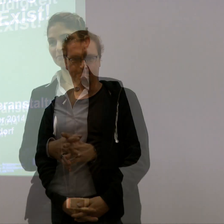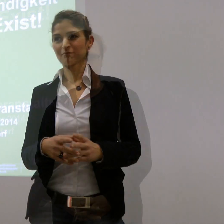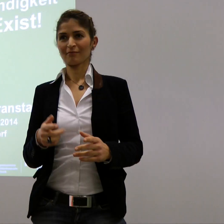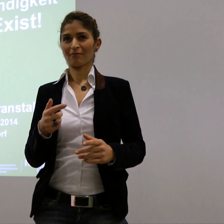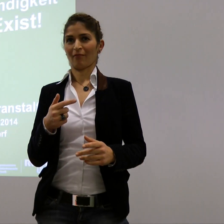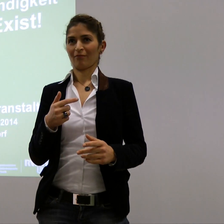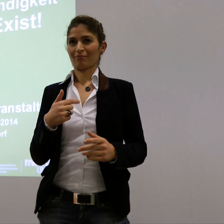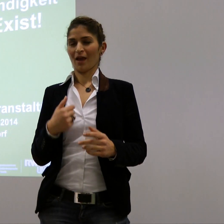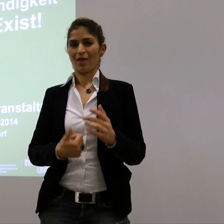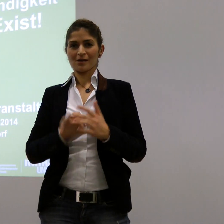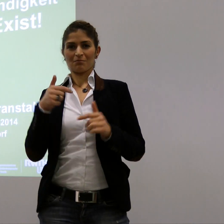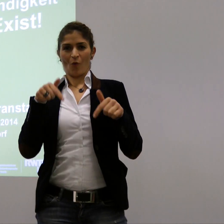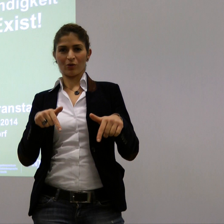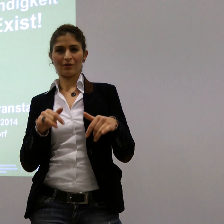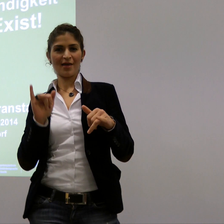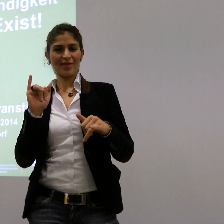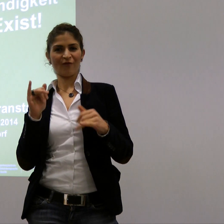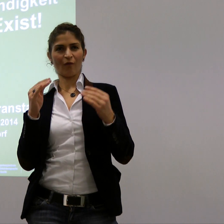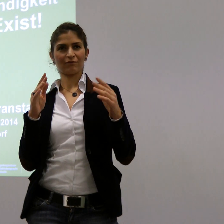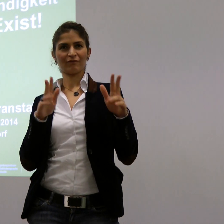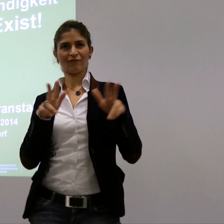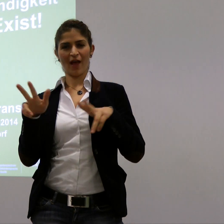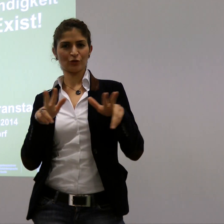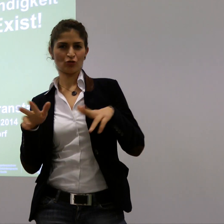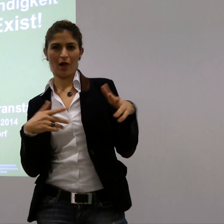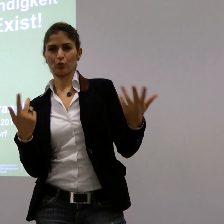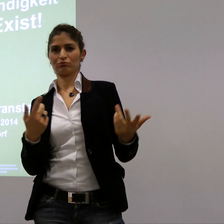Ich war heute zum ersten Mal bei der Infoveranstaltung.